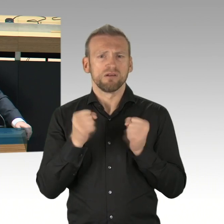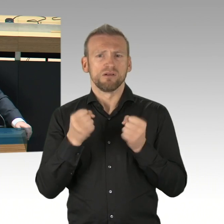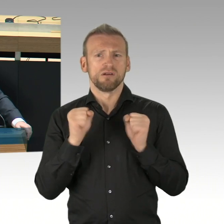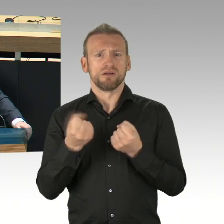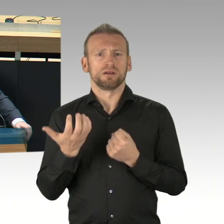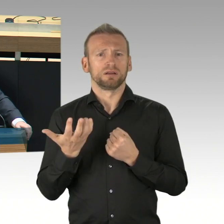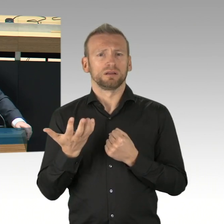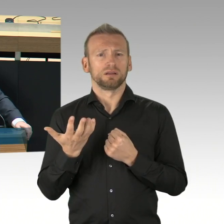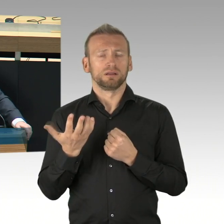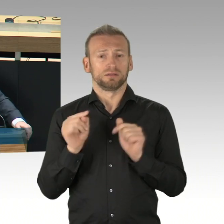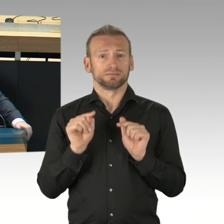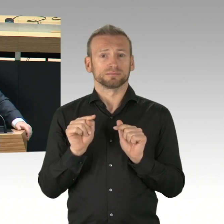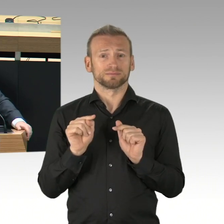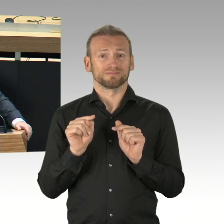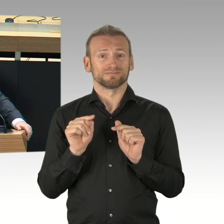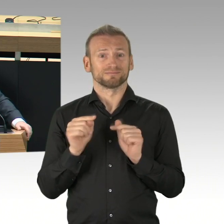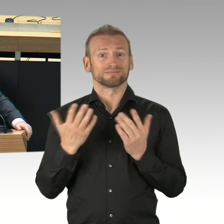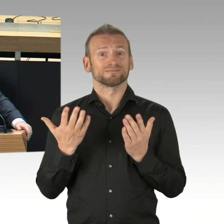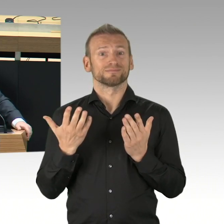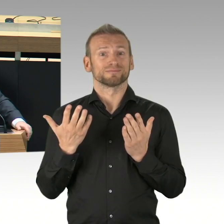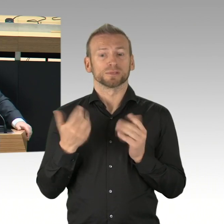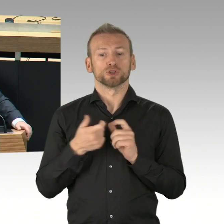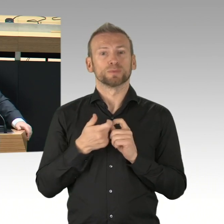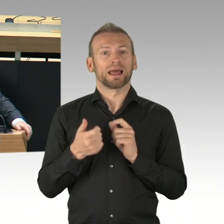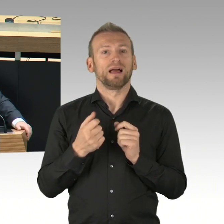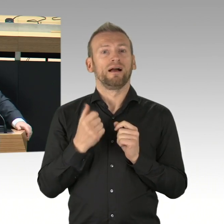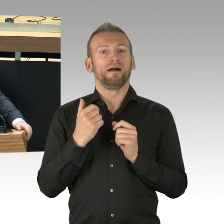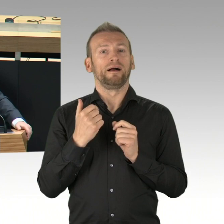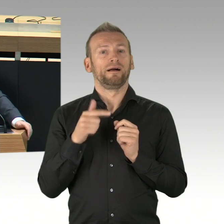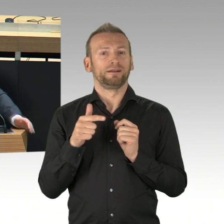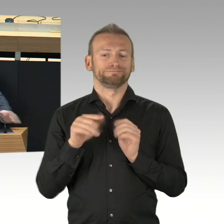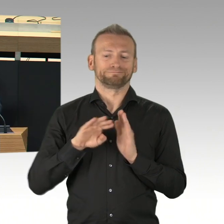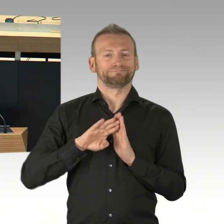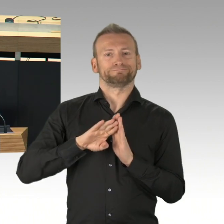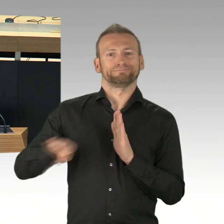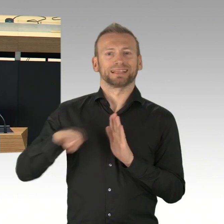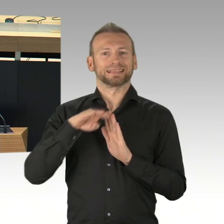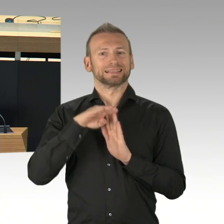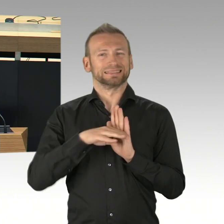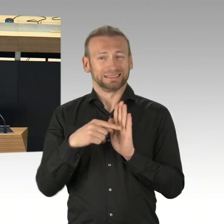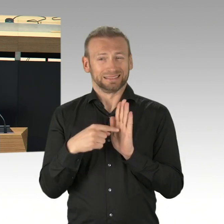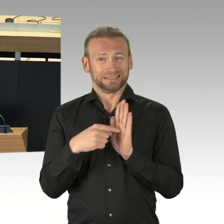und dazu entmenschlichen Sie die Vermieter, Sie nennen sie Miethaie, wobei diese Menschen,